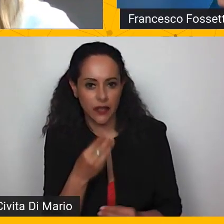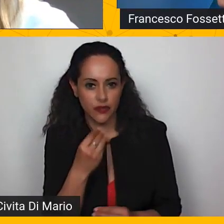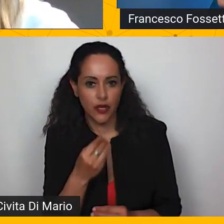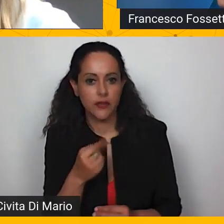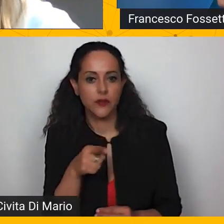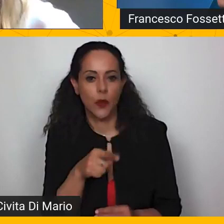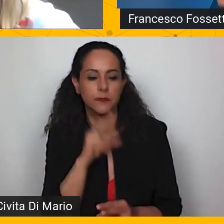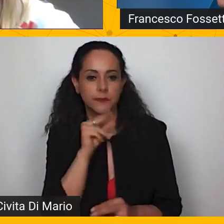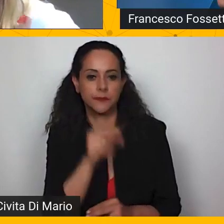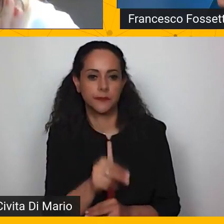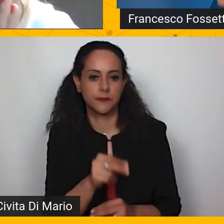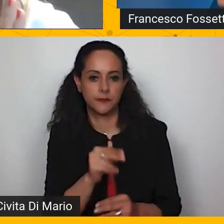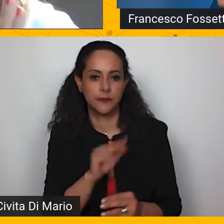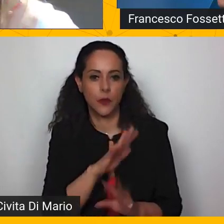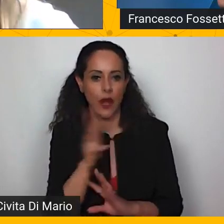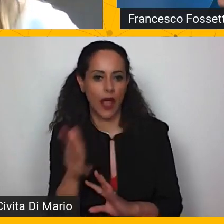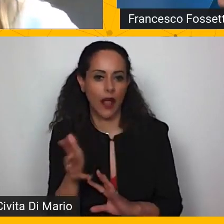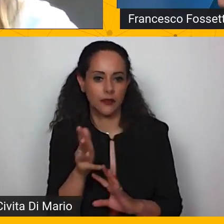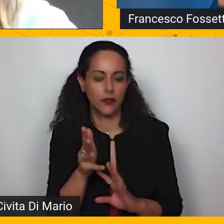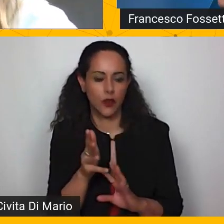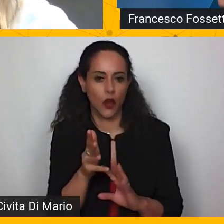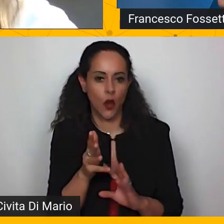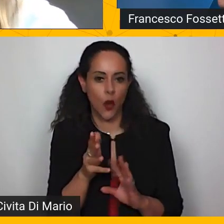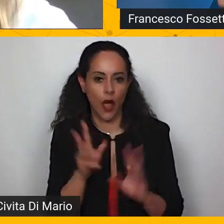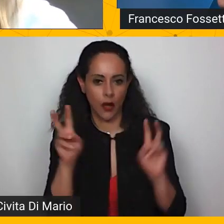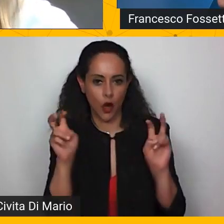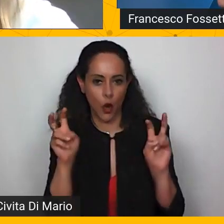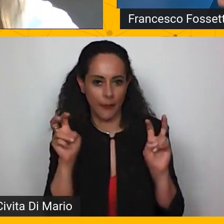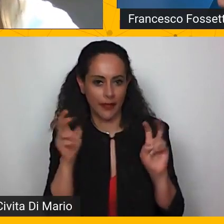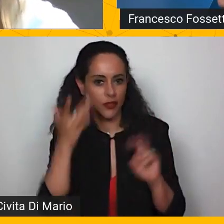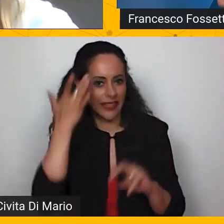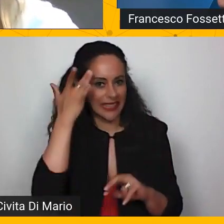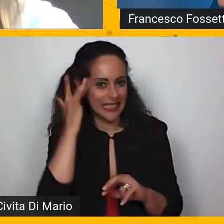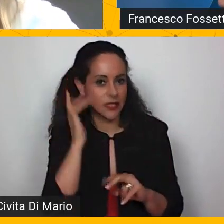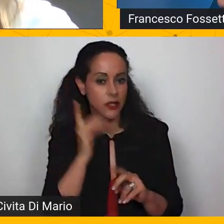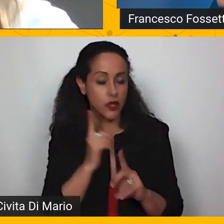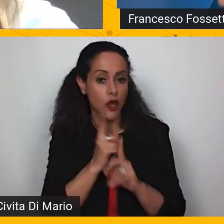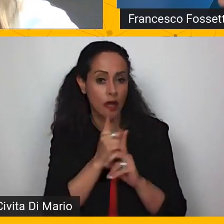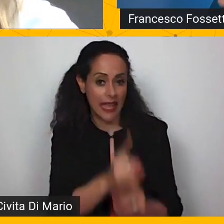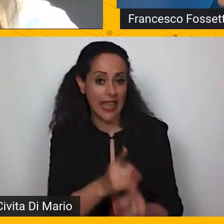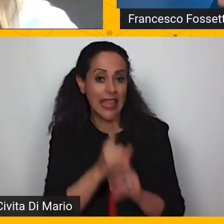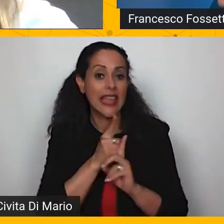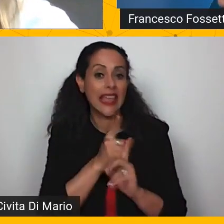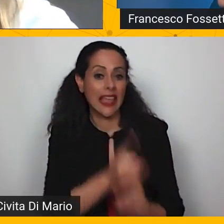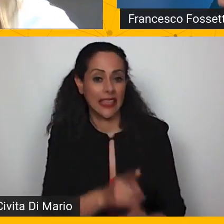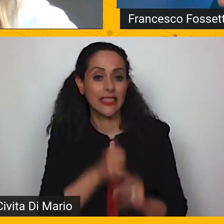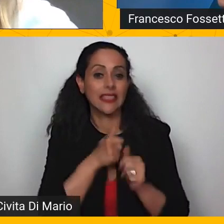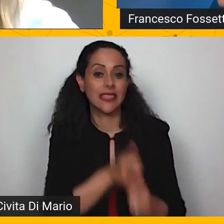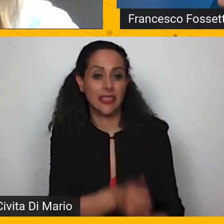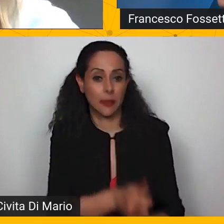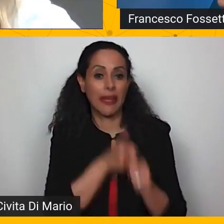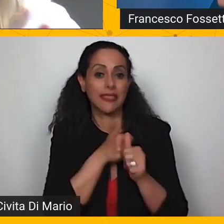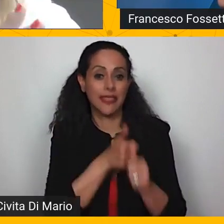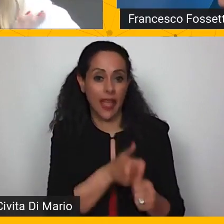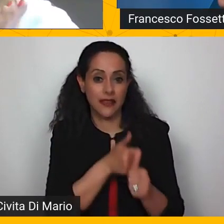introdotto un altro argomento che è un possibile rischio che è quello un po' della